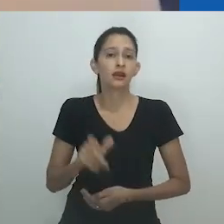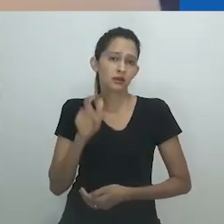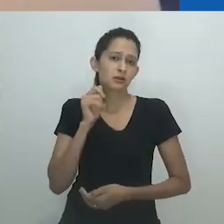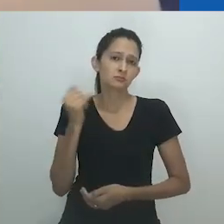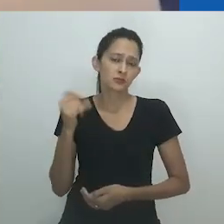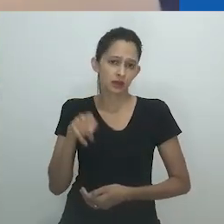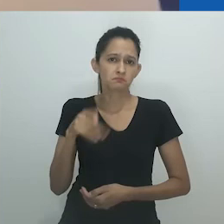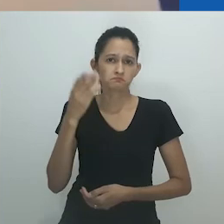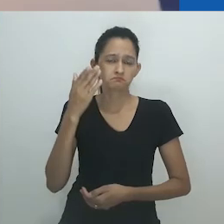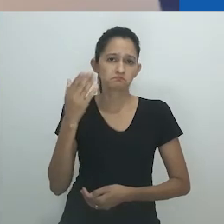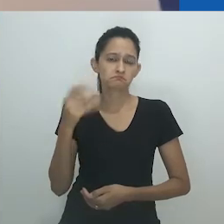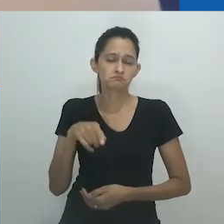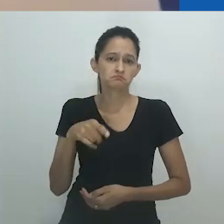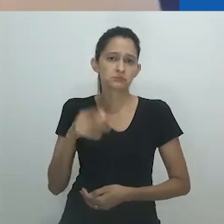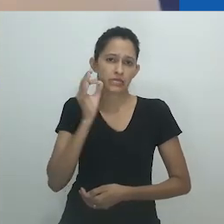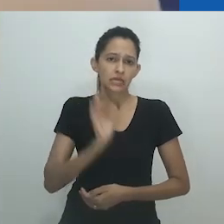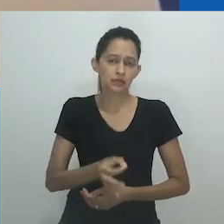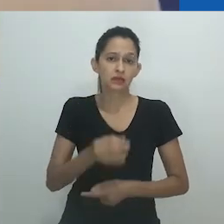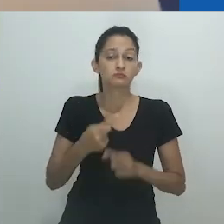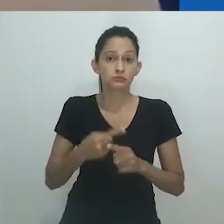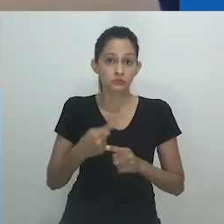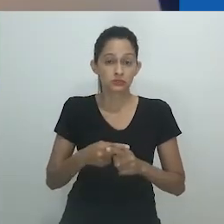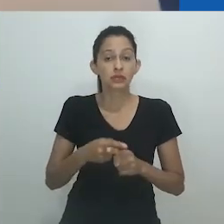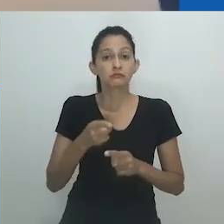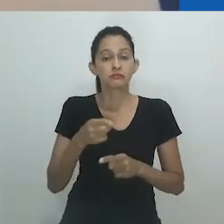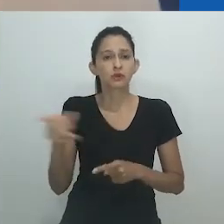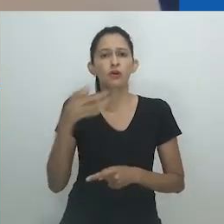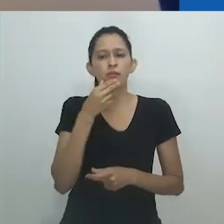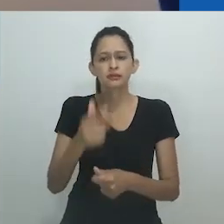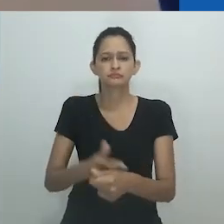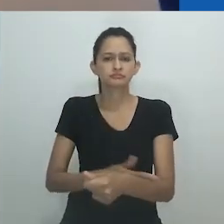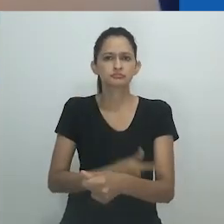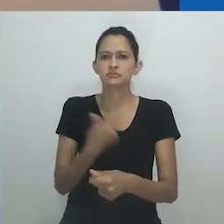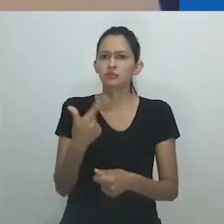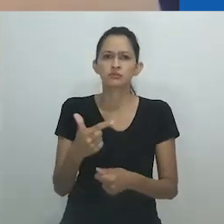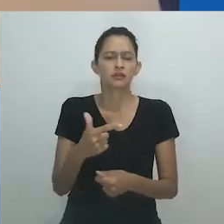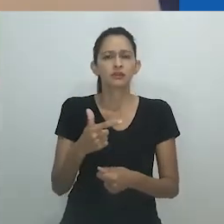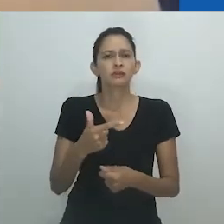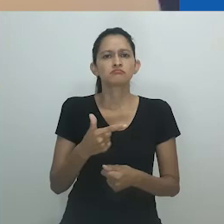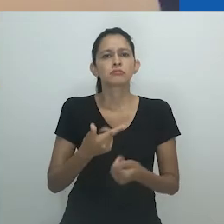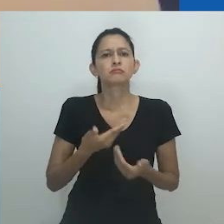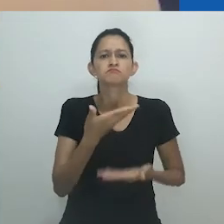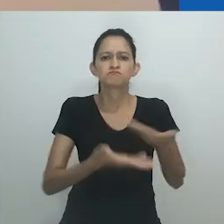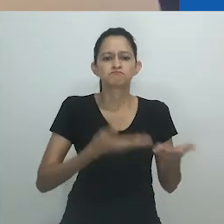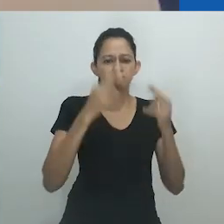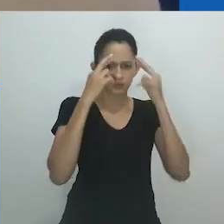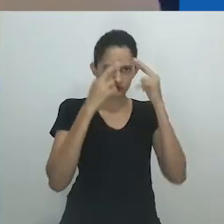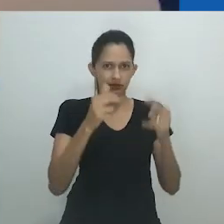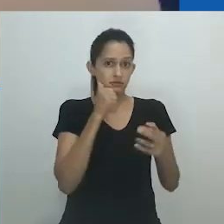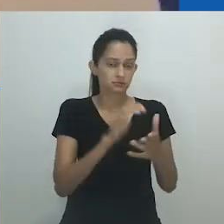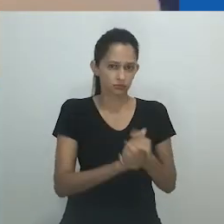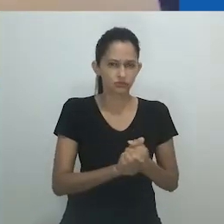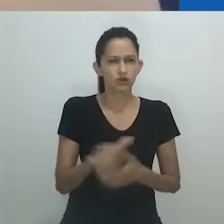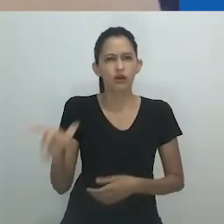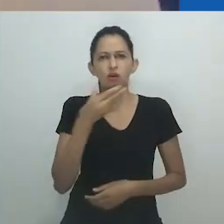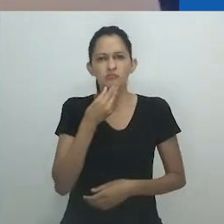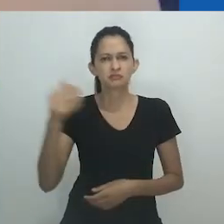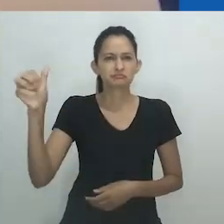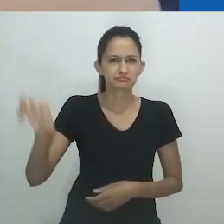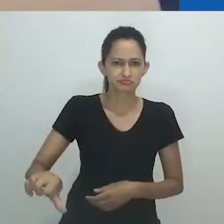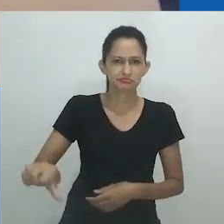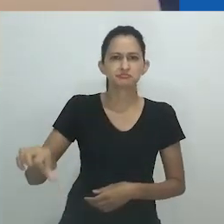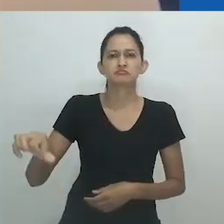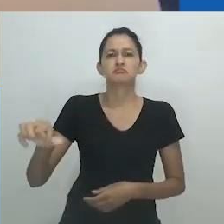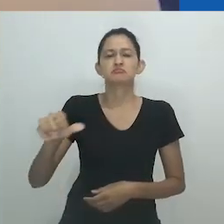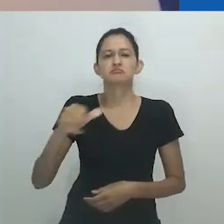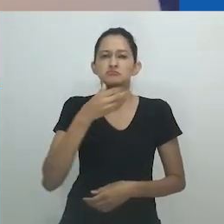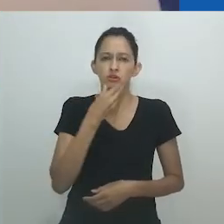Chamar Nowam de nongayindoda é um artifício para diminuí-la. Em vez disso, isso funciona contra ele porque Nowam usa isso como base para o divórcio de Mpumlo.